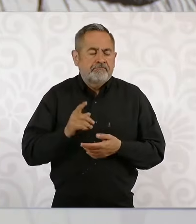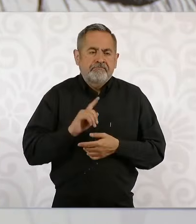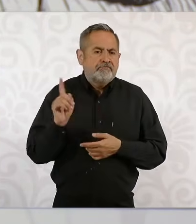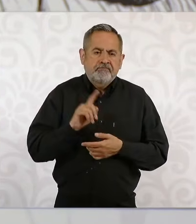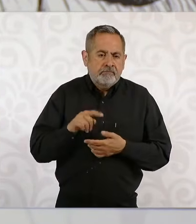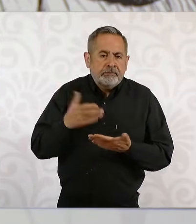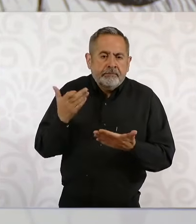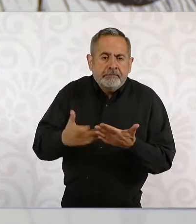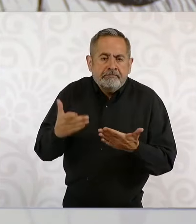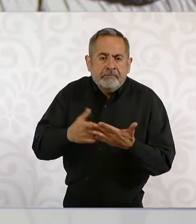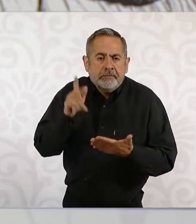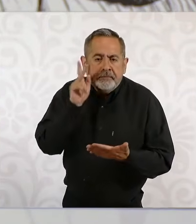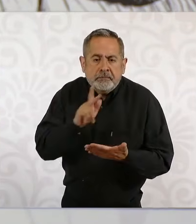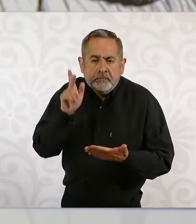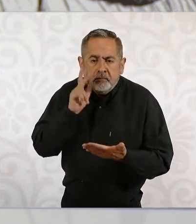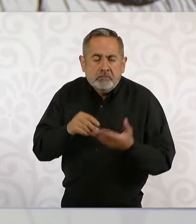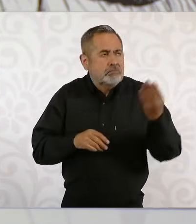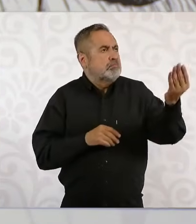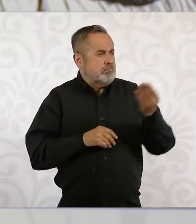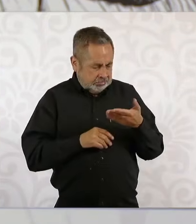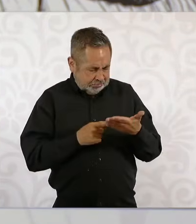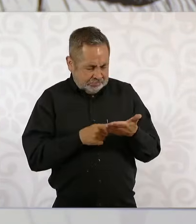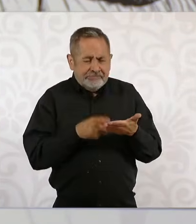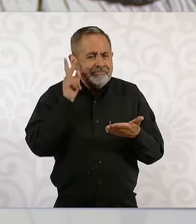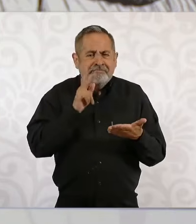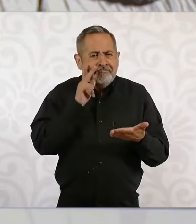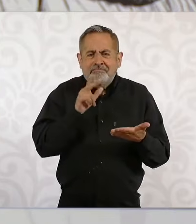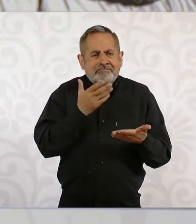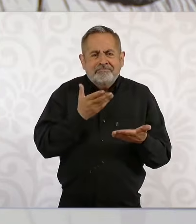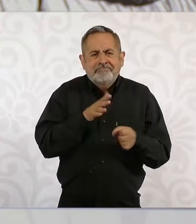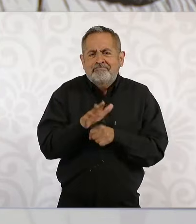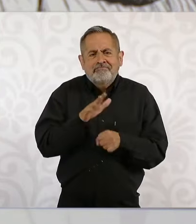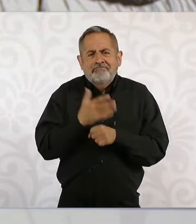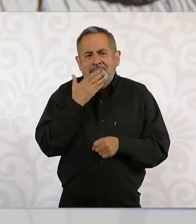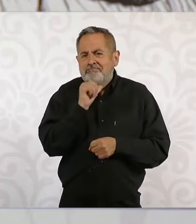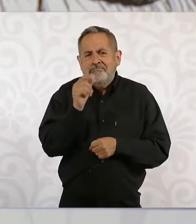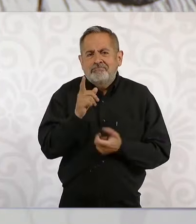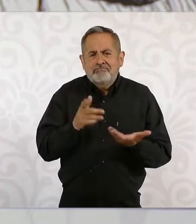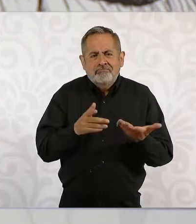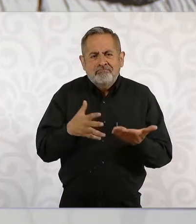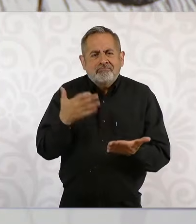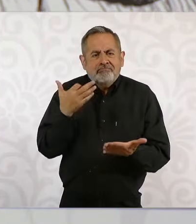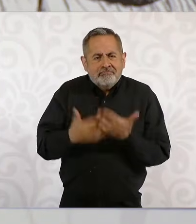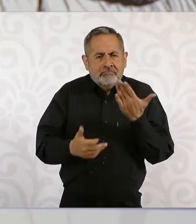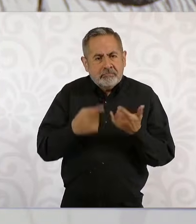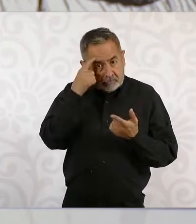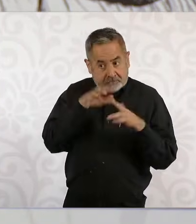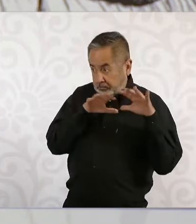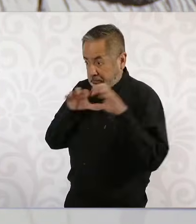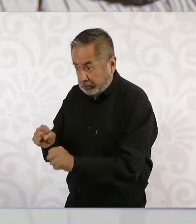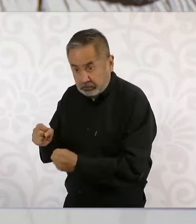que con lo que se había presentado no era suficiente para esta detención urgente, pero